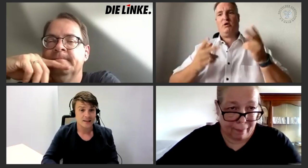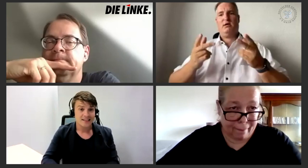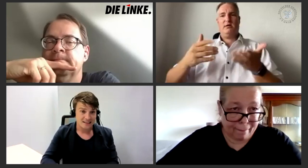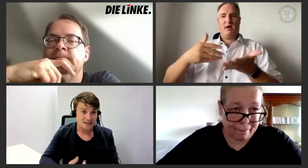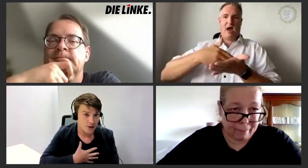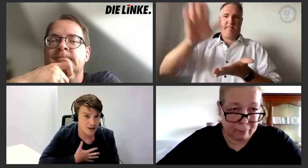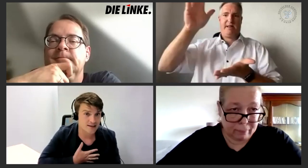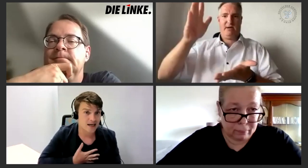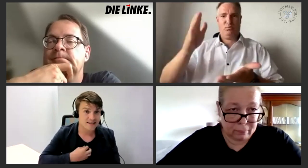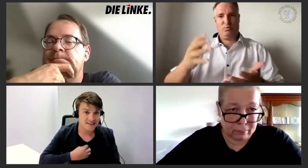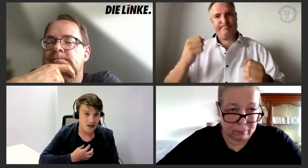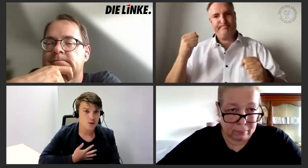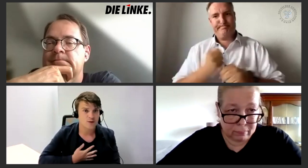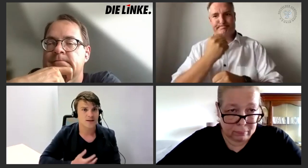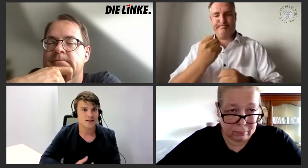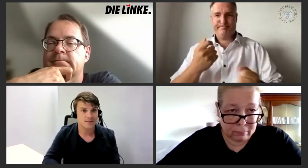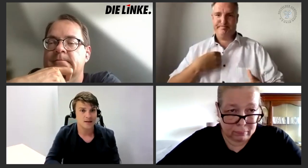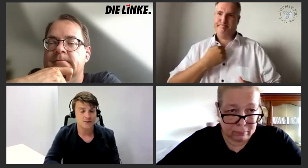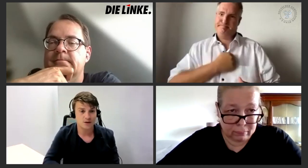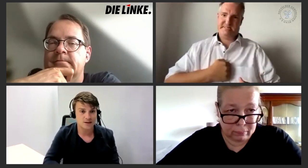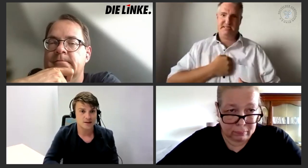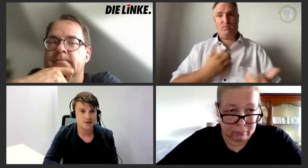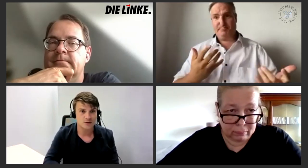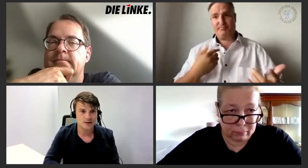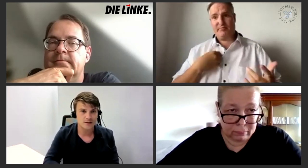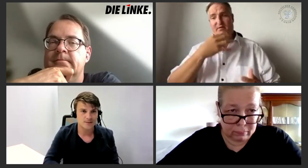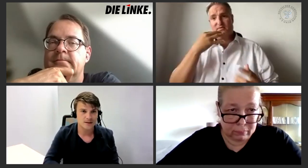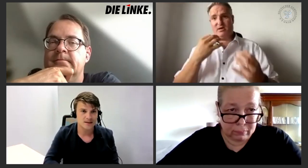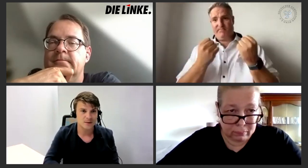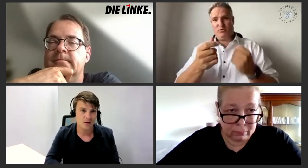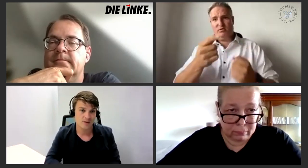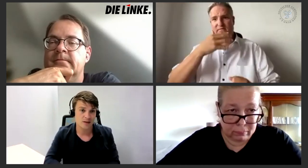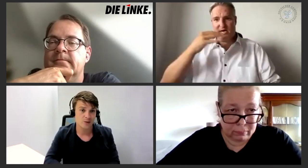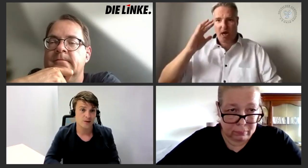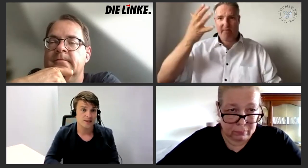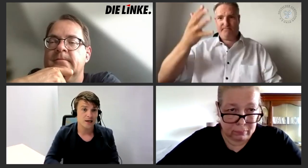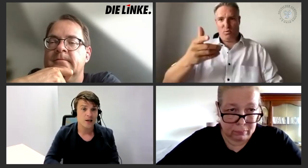dass diese zehn Anträge, die ich auch gelesen habe, die ich sehr gut fand, abgelehnt worden sind und